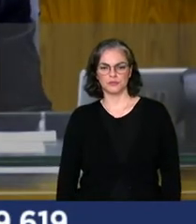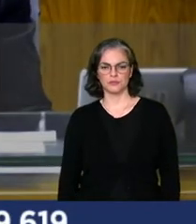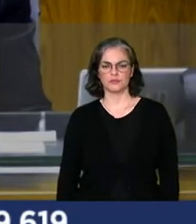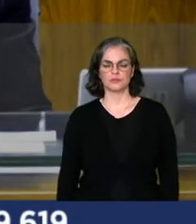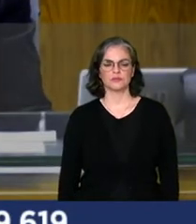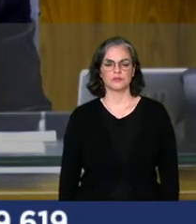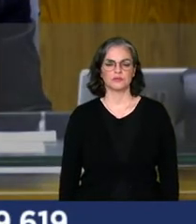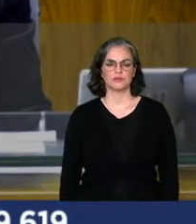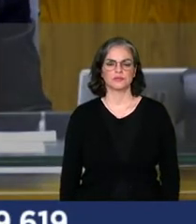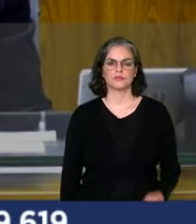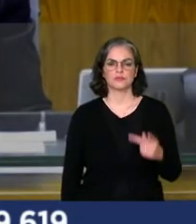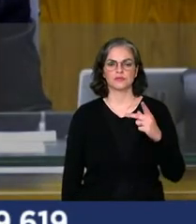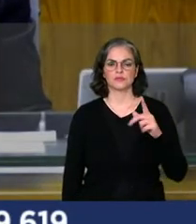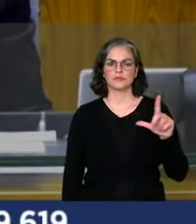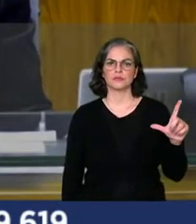PROFISSIONAIS... -- [PRESIDENTE]: COMO